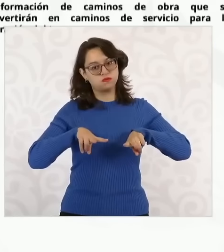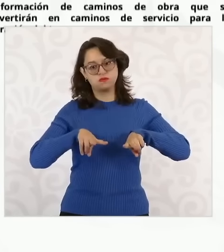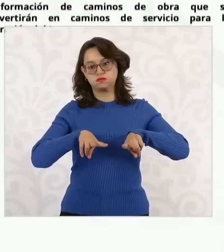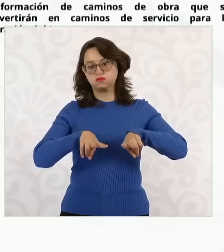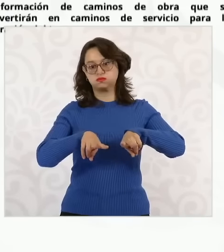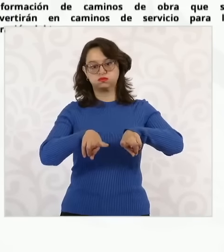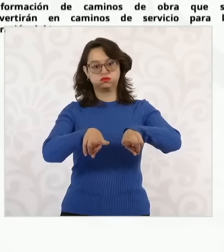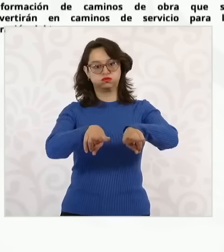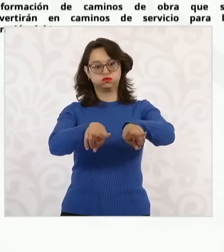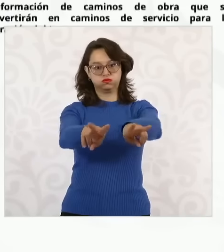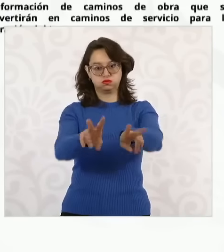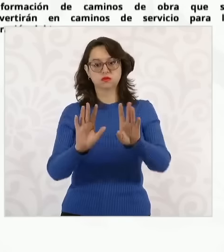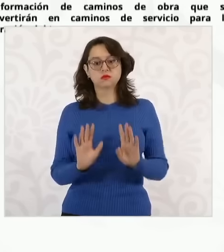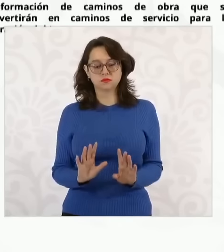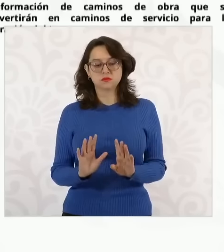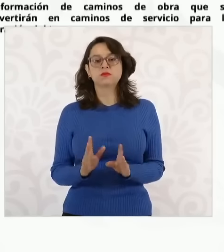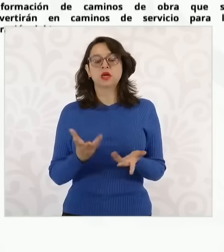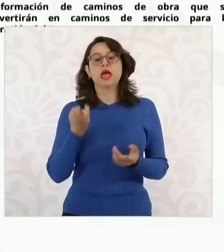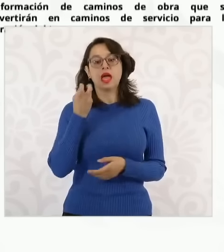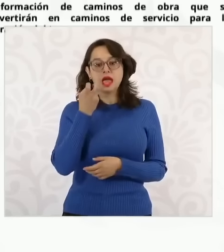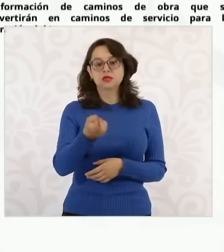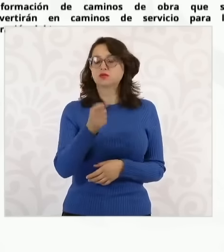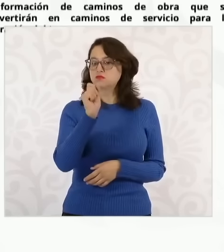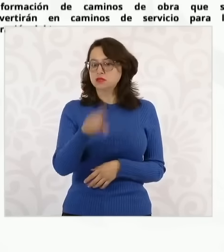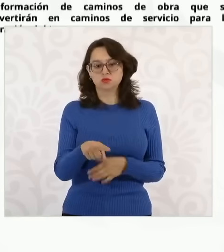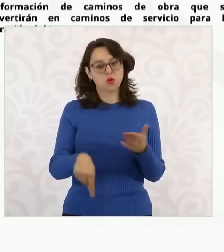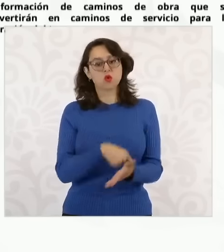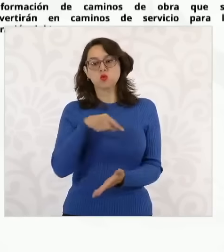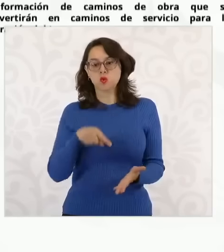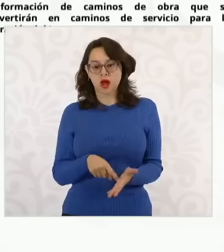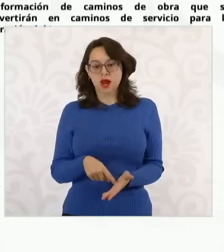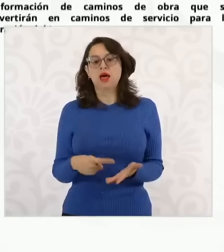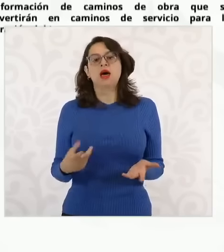la a la industria y tendremos que convivir en ese mismo espacio. Habrá que habrá en ocasiones que